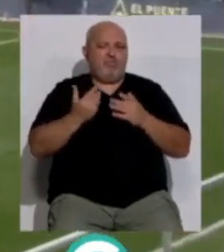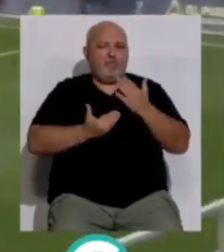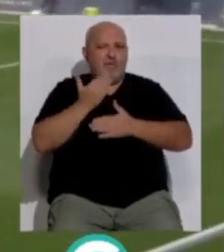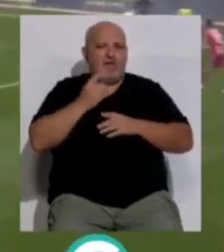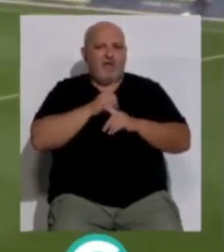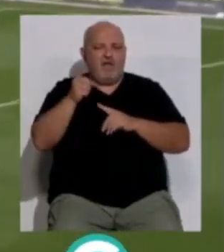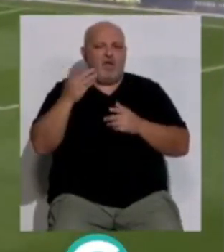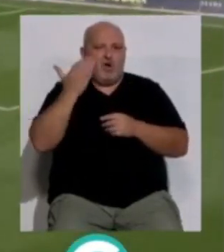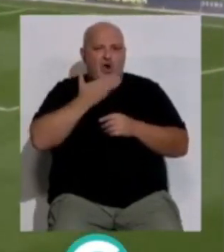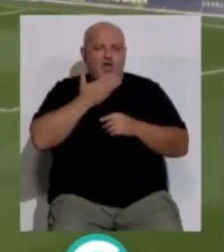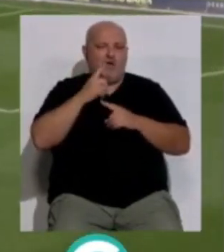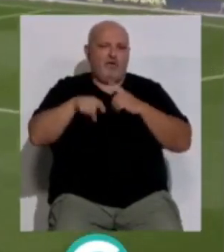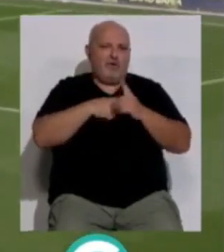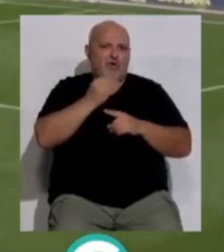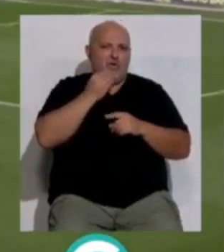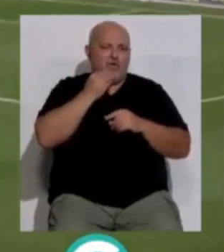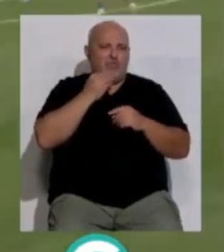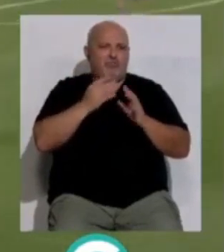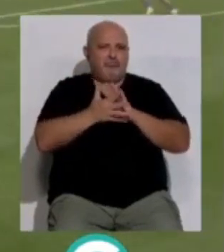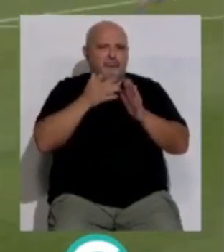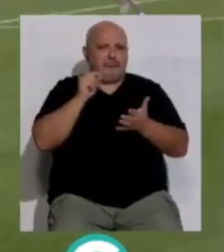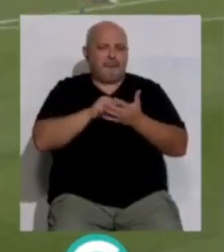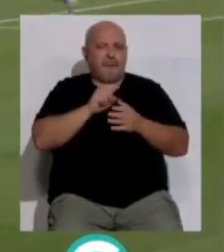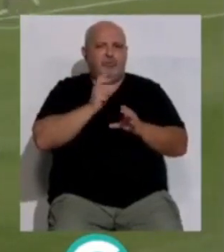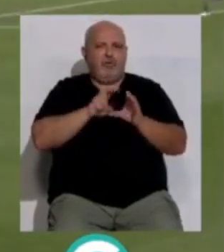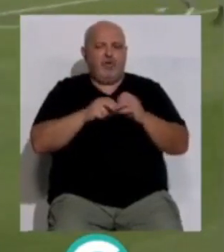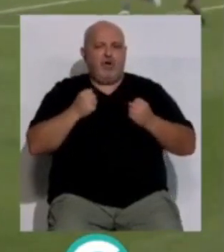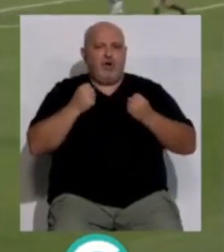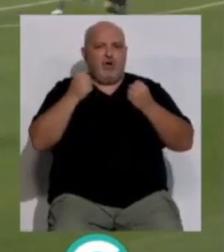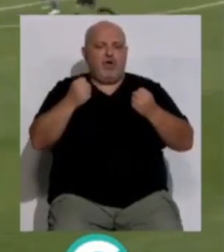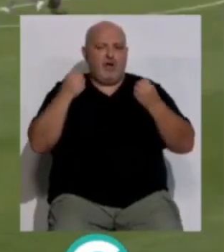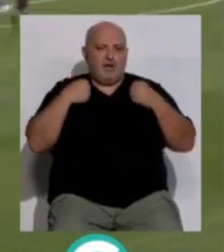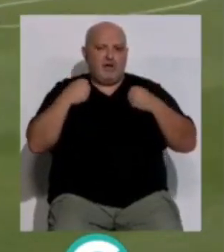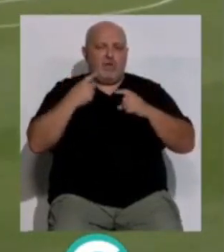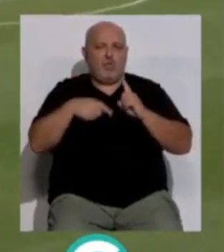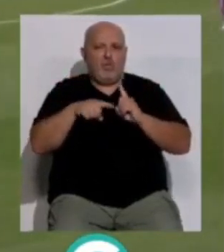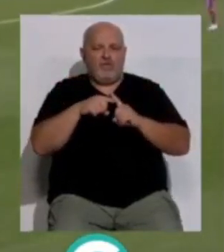al colegio comen de aquella manera se montan en el coche entrenan vuelven tienen que estudiar